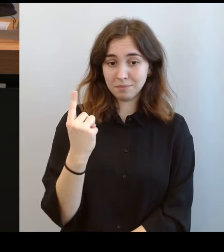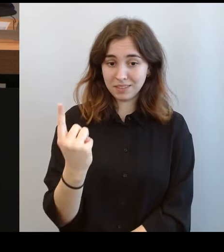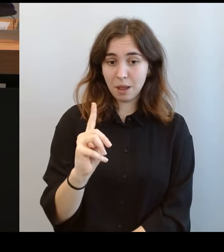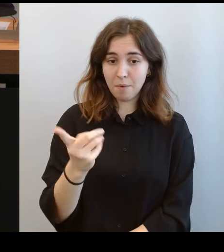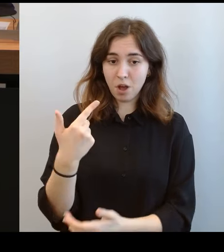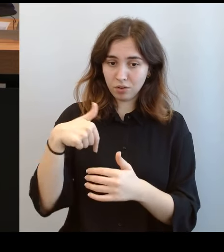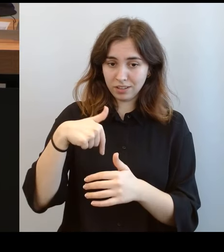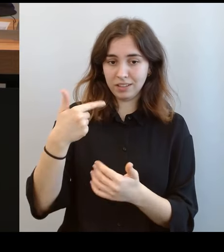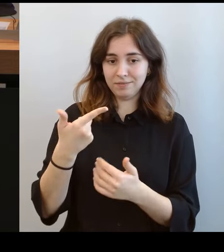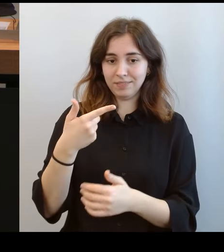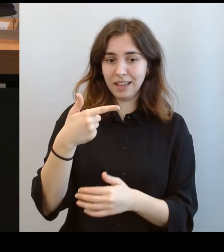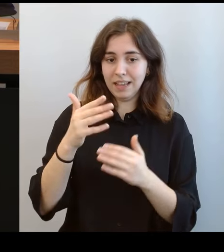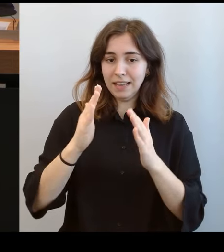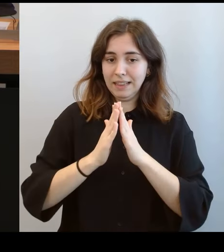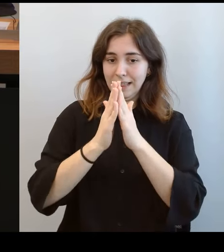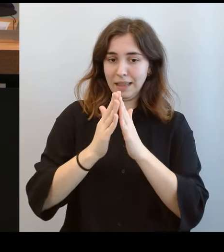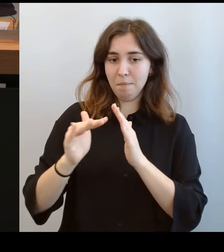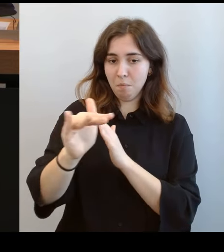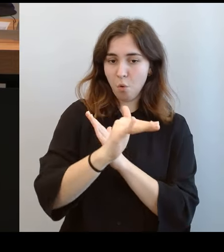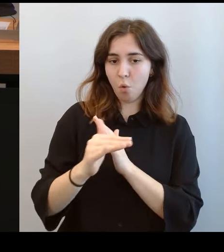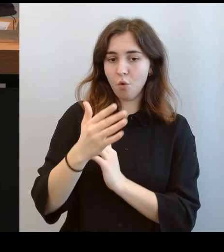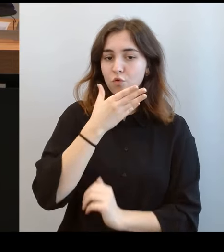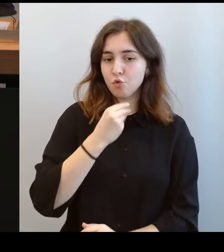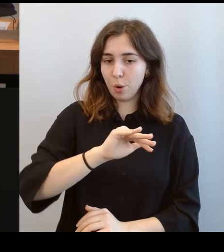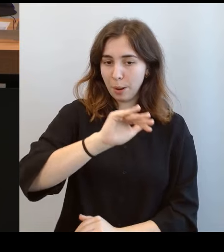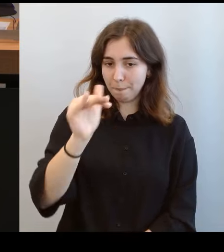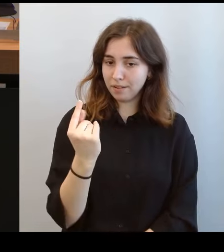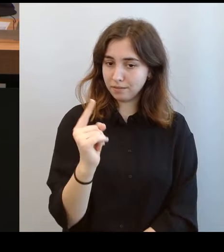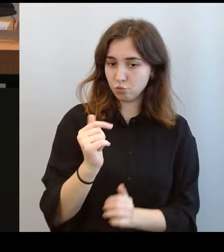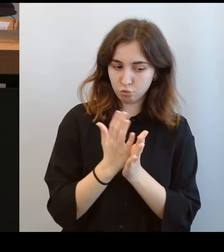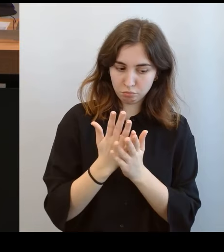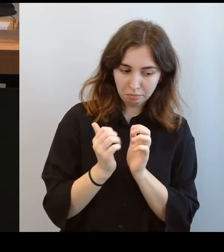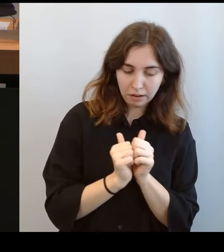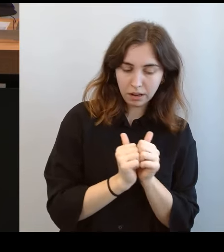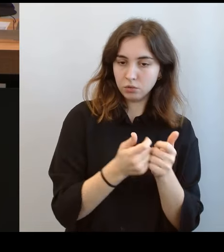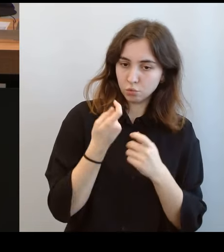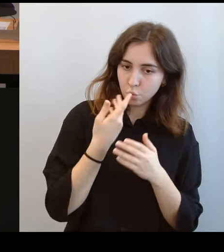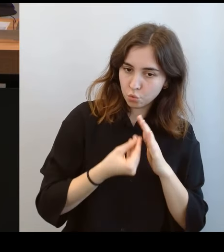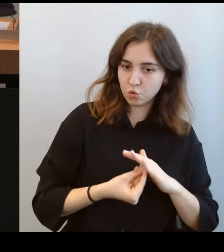selber machen kann und dann auch dort für eine für die dringend benötigte Entlastung sorgen.